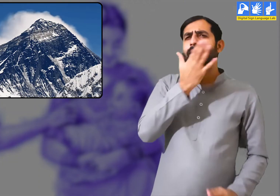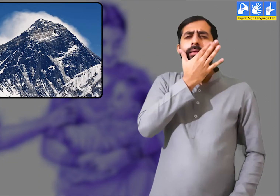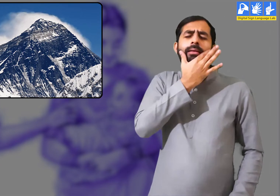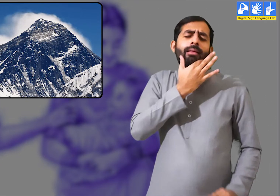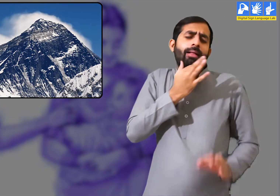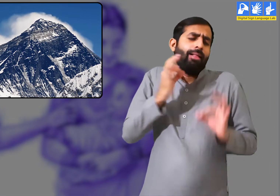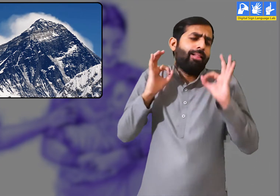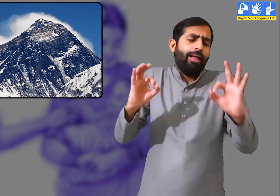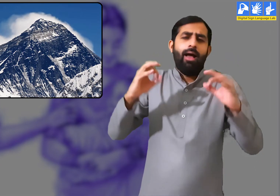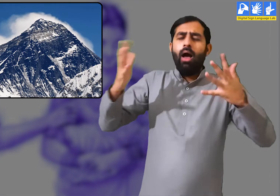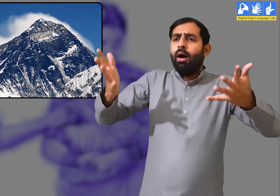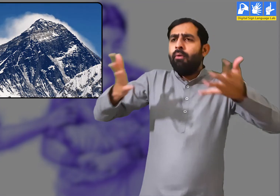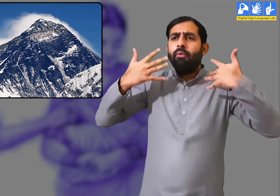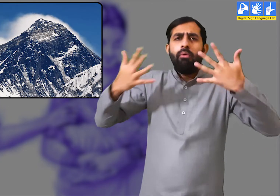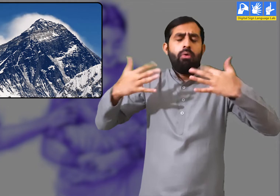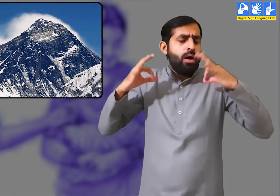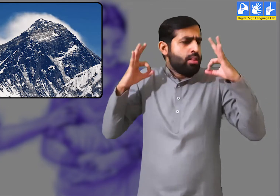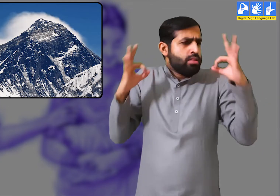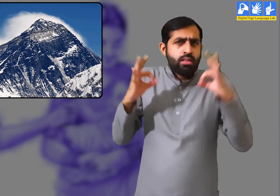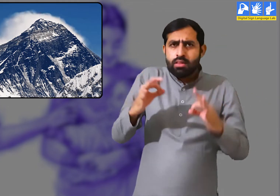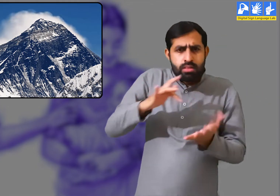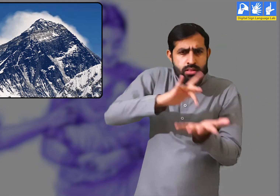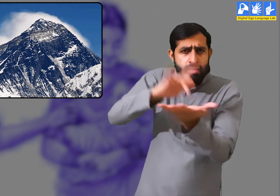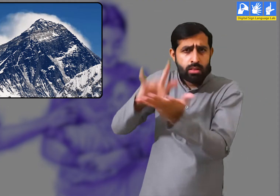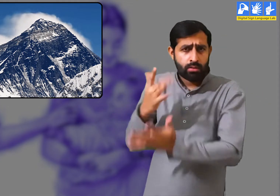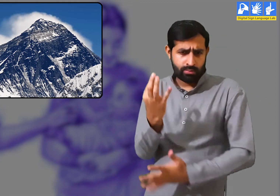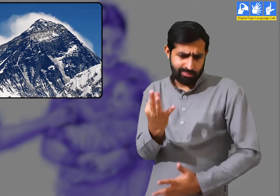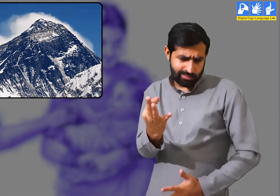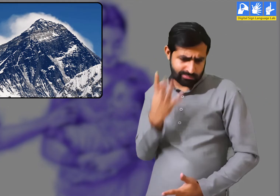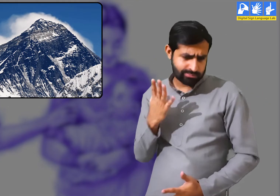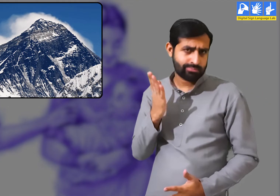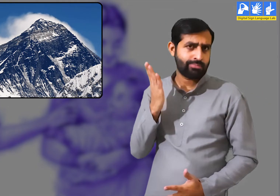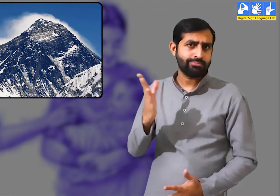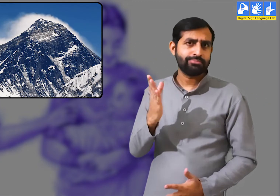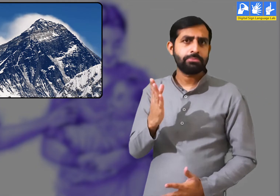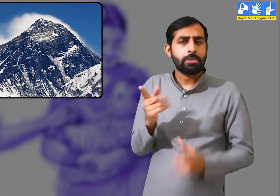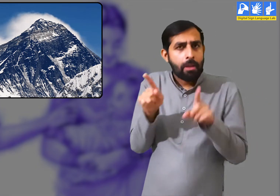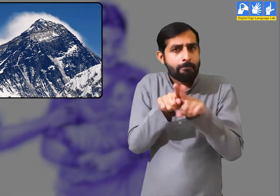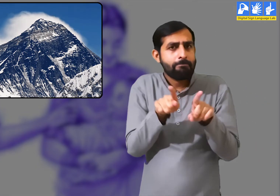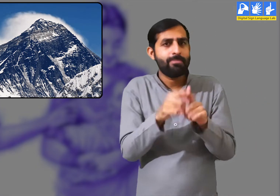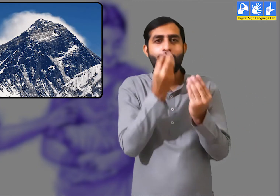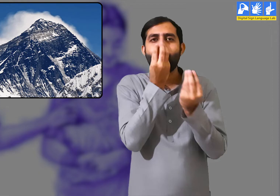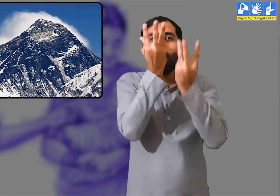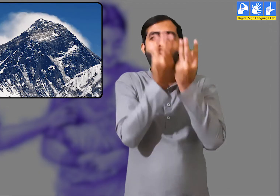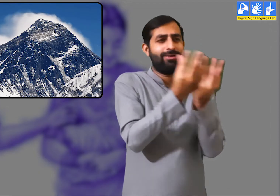जो बहुत ही खूबसूरत लगता हैं और वहाँ ताज़ी और ठंडी हवा आती हैं। वह हमें बेहत आकर्षक लगता हैं।